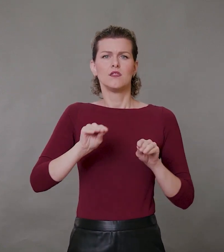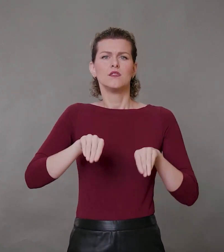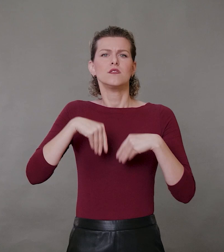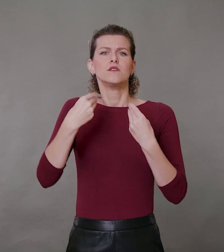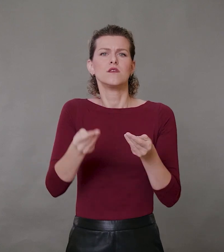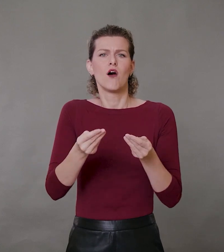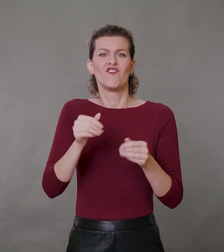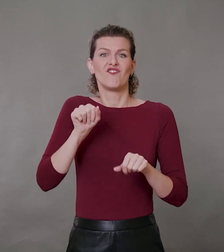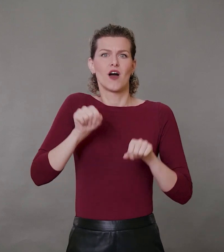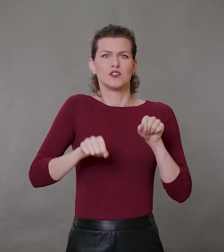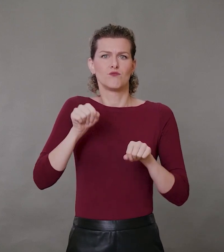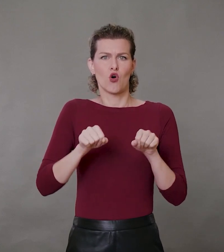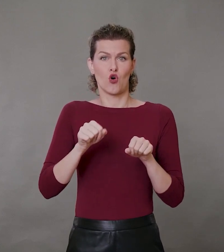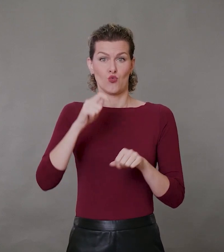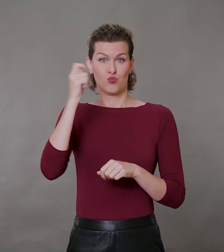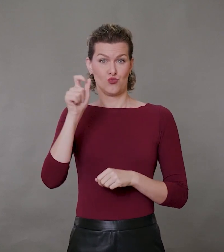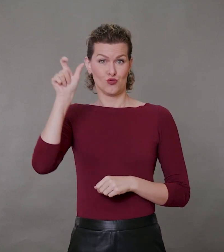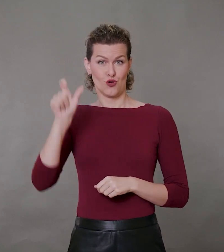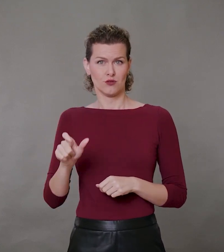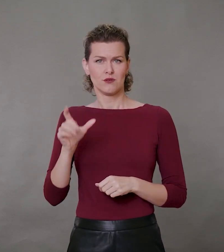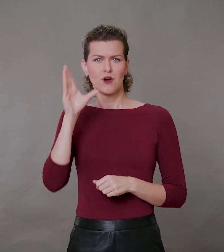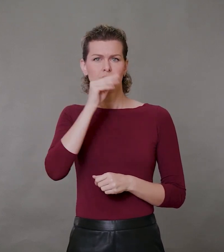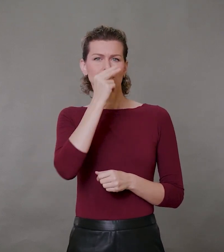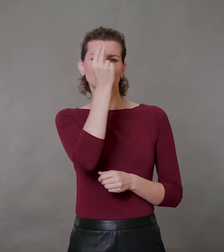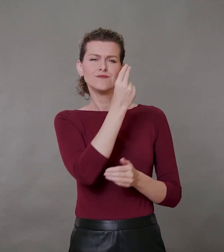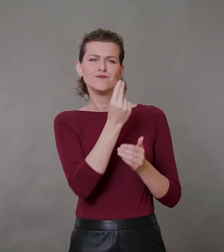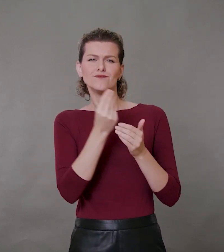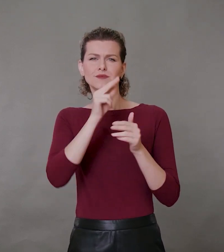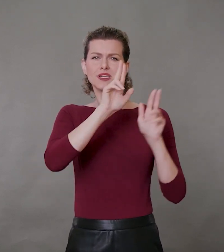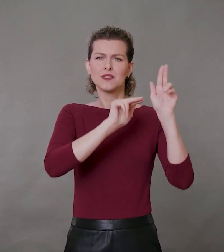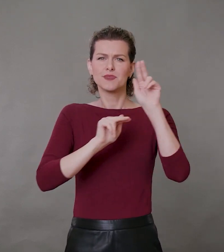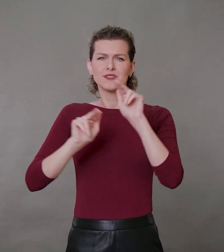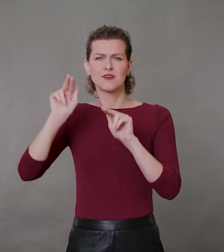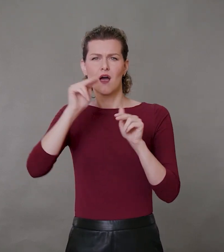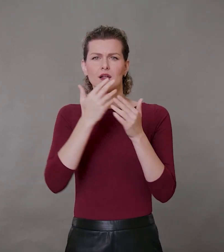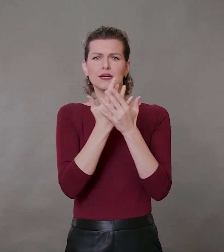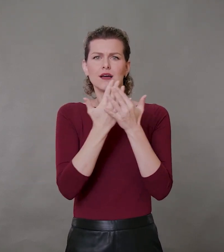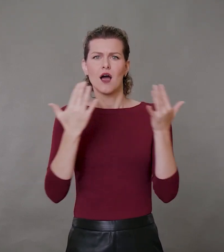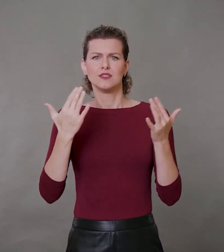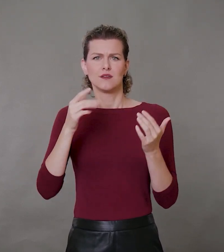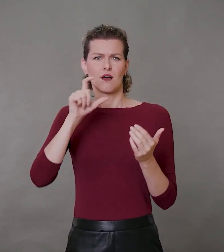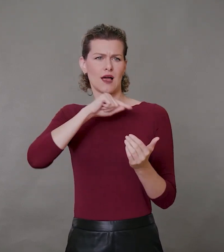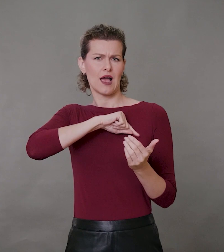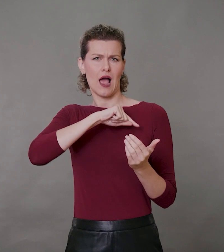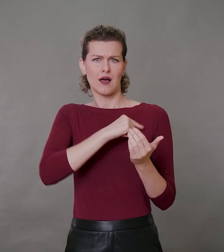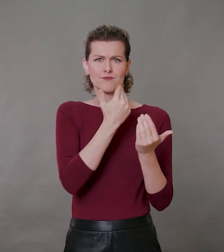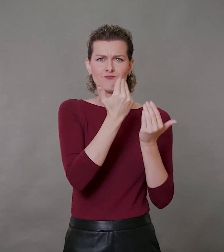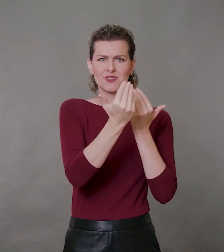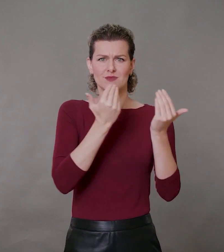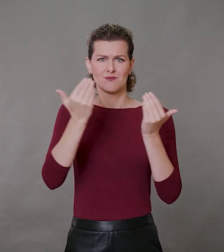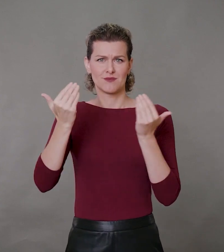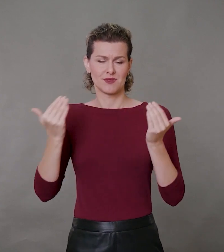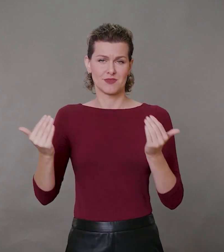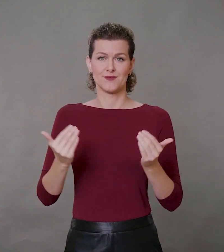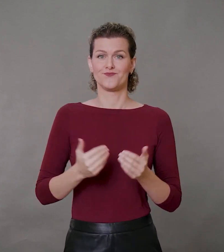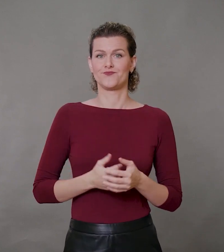который дает возможность показать разные характеры.